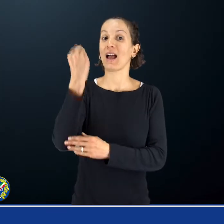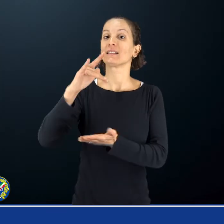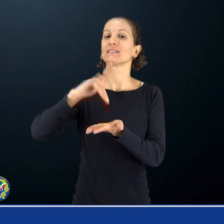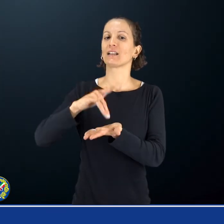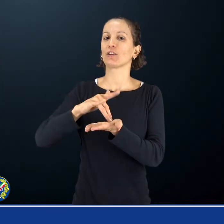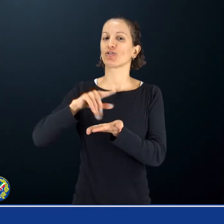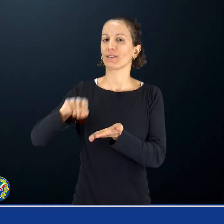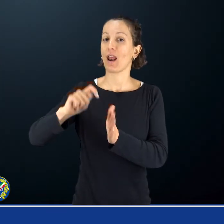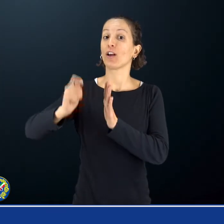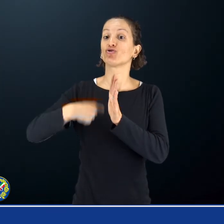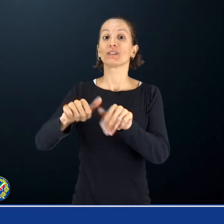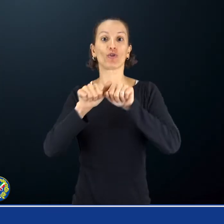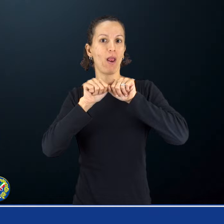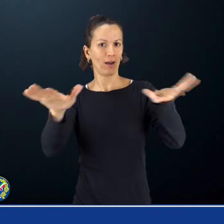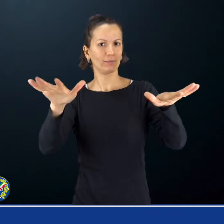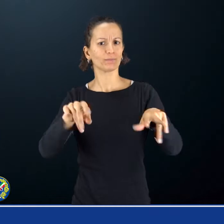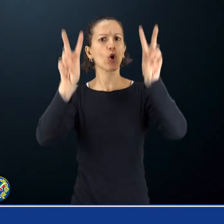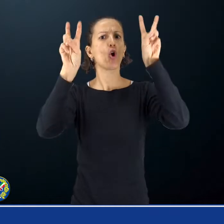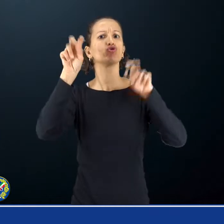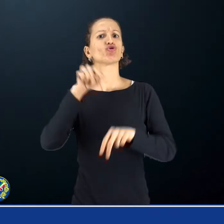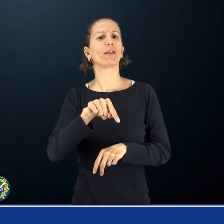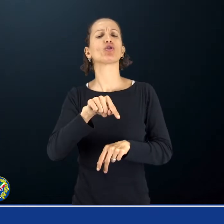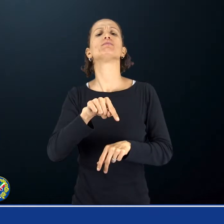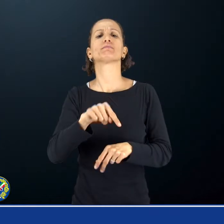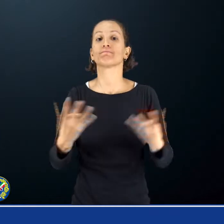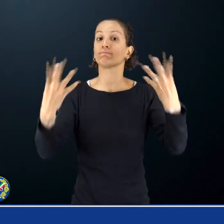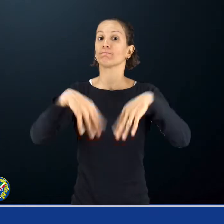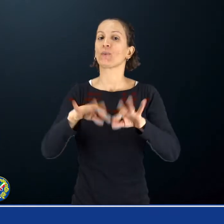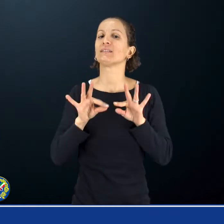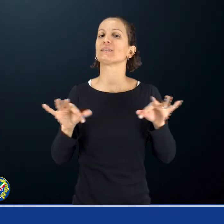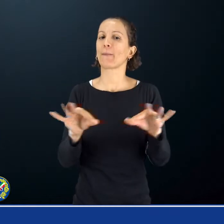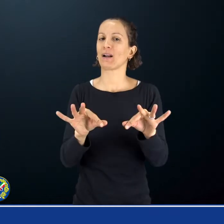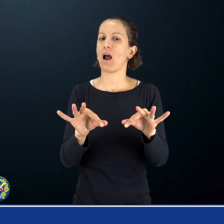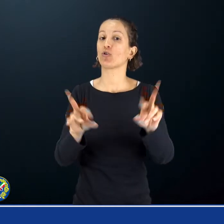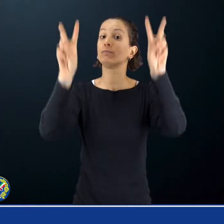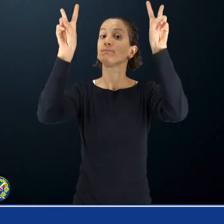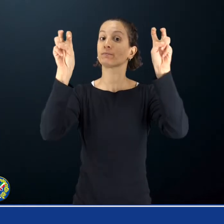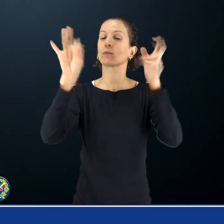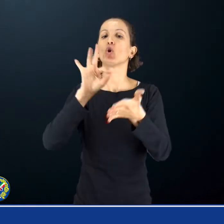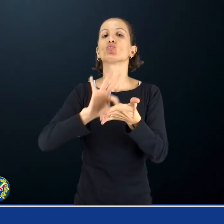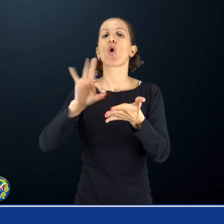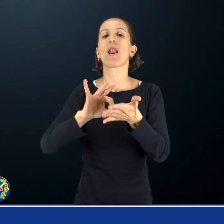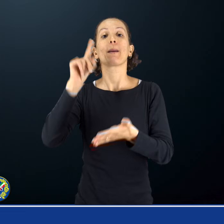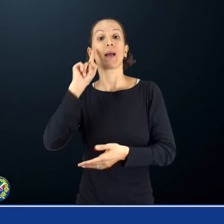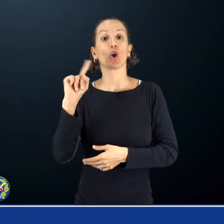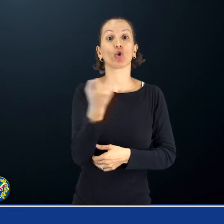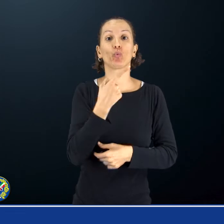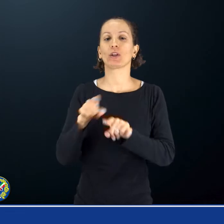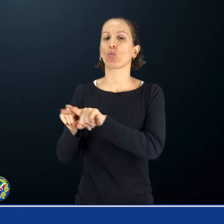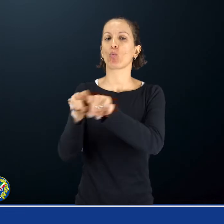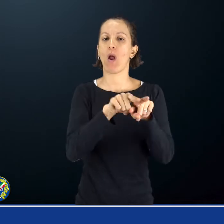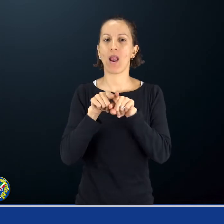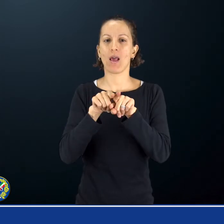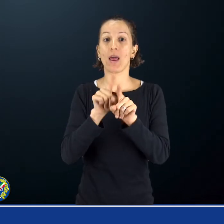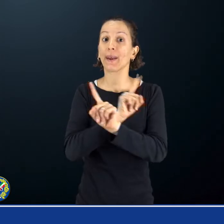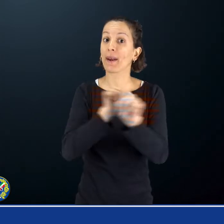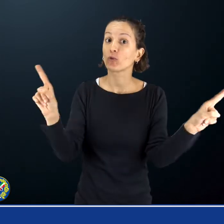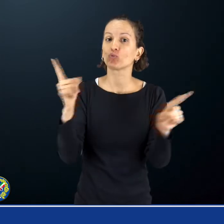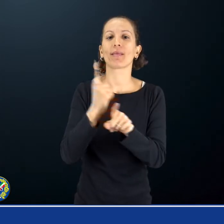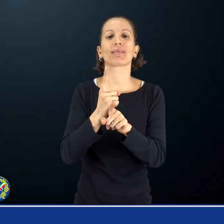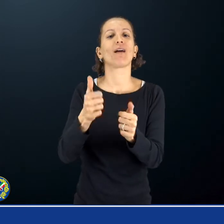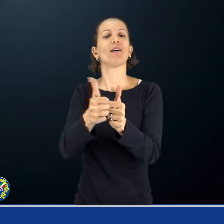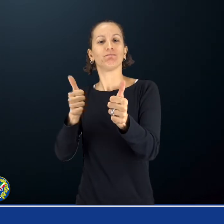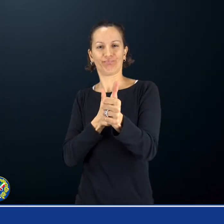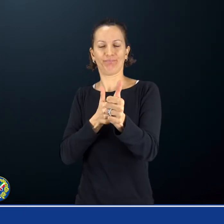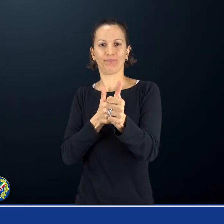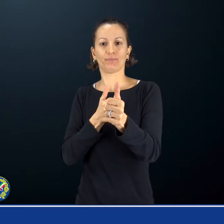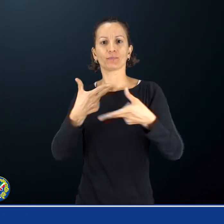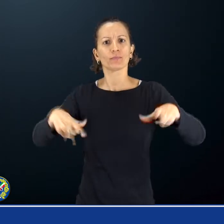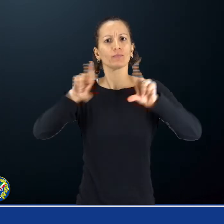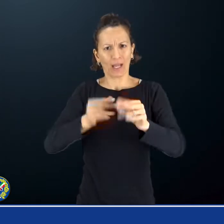ENS Sede Centrale Circolare oggetto: Organizzazione seminario "LA SCUOLA È UGUALE PER TUTTI. Nessuno deve rimanere indietro.